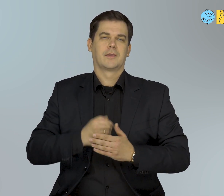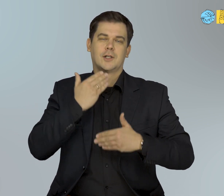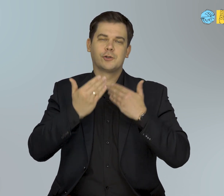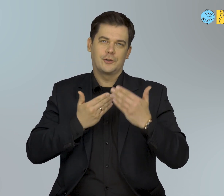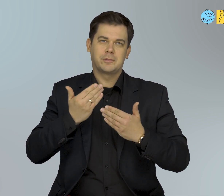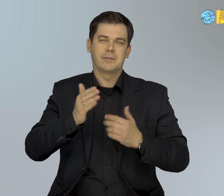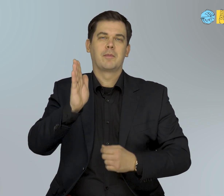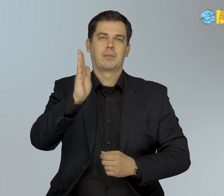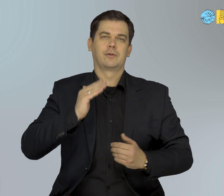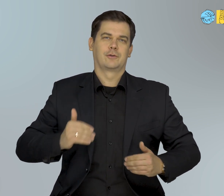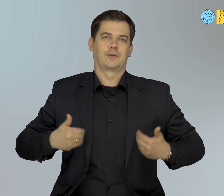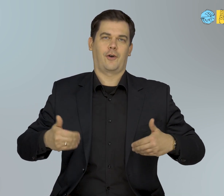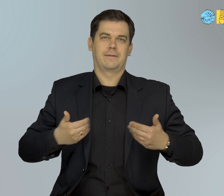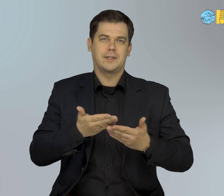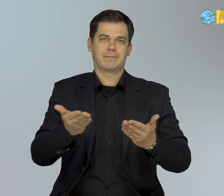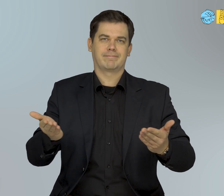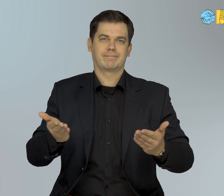Bądźcie zdrowi!